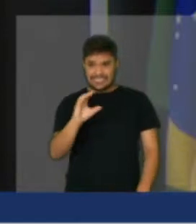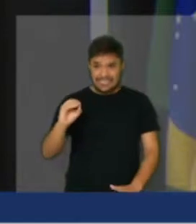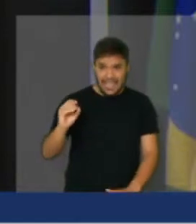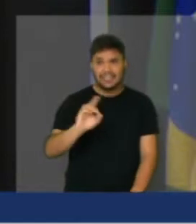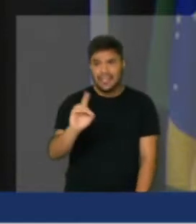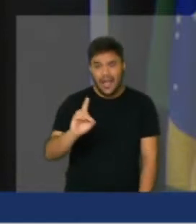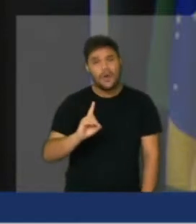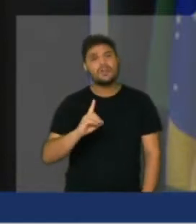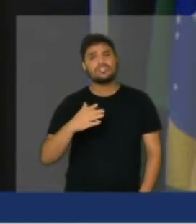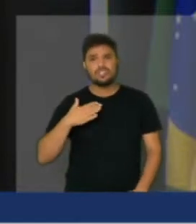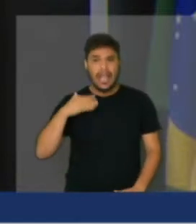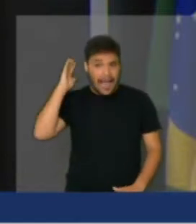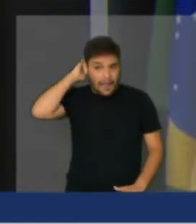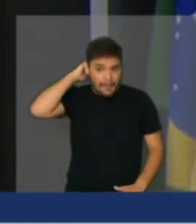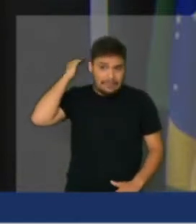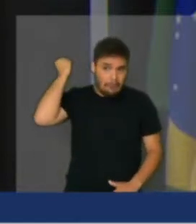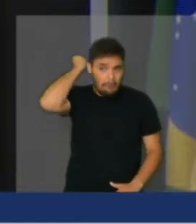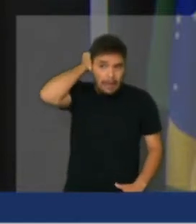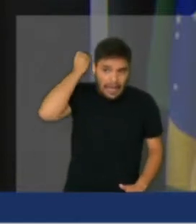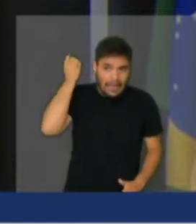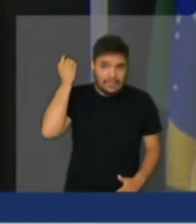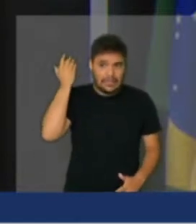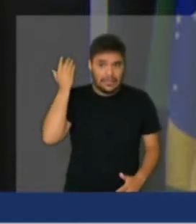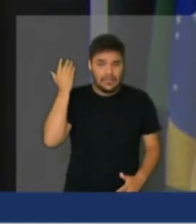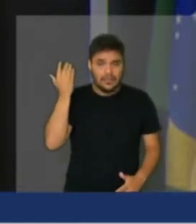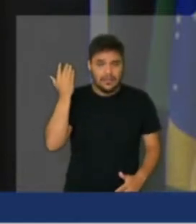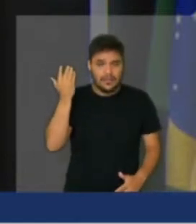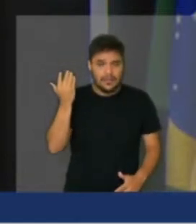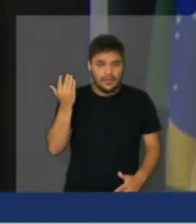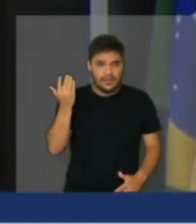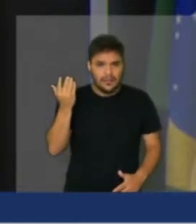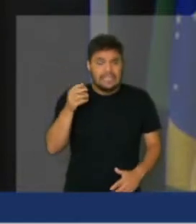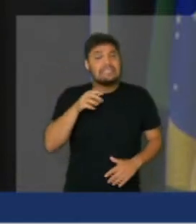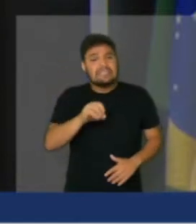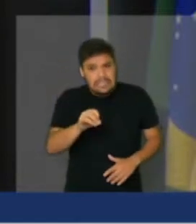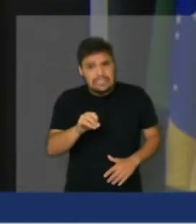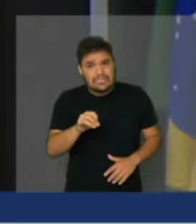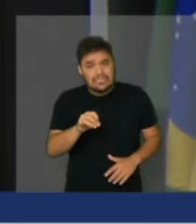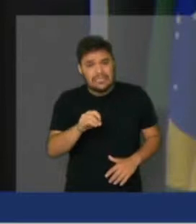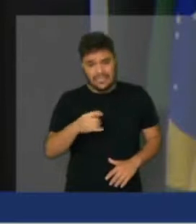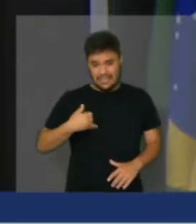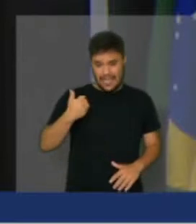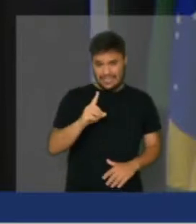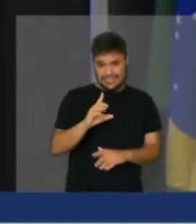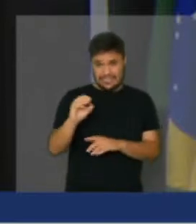AINDA QUE EU TIVESSE... 100 ANOS, SERIA DIFÍCIL EXPLICAR, 5 FRATURAS NA PARTE DO ROSTO DA FRENTE, MAIS NA COLUNA,